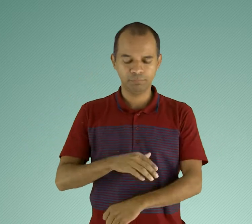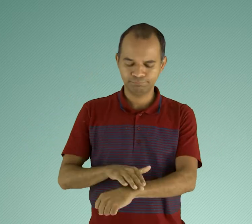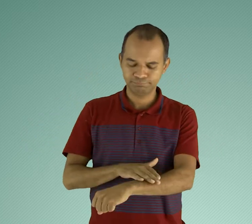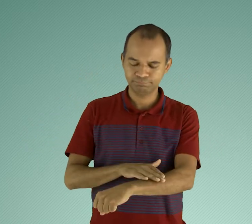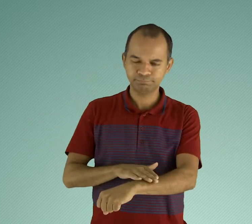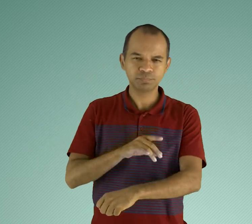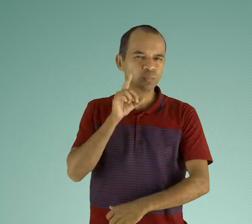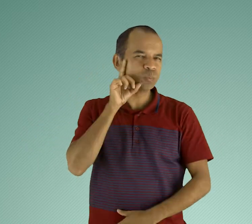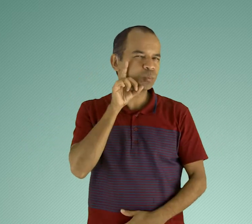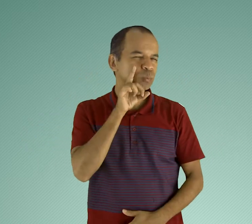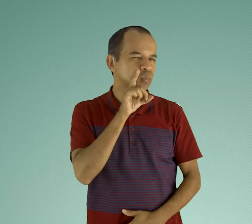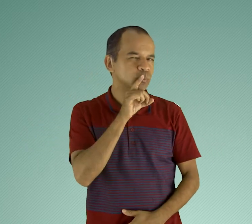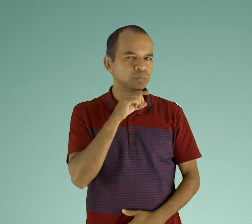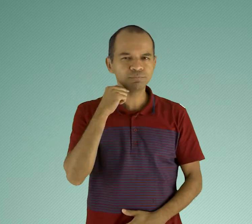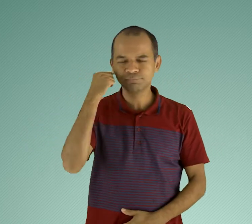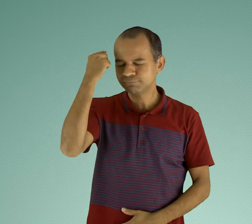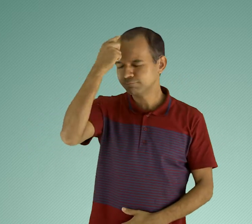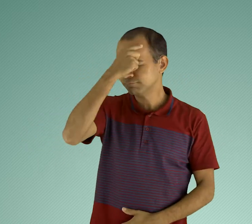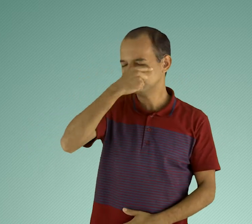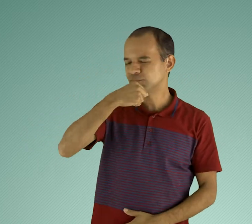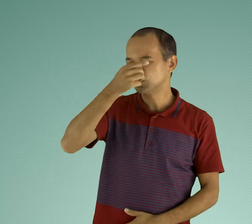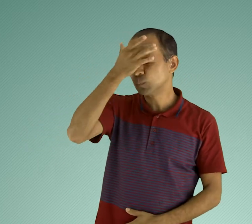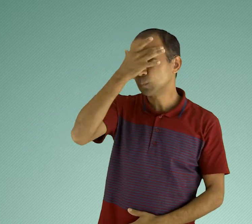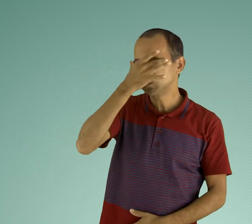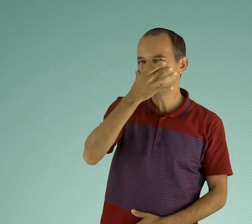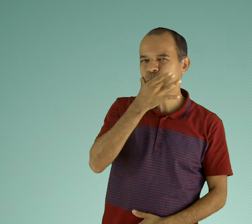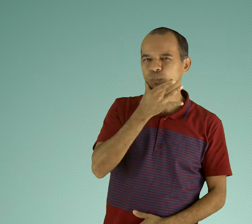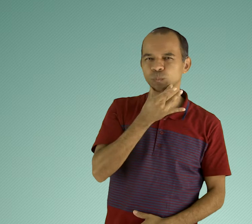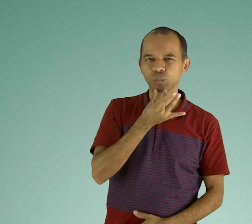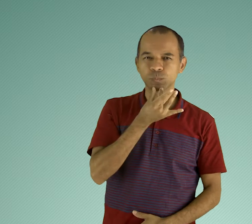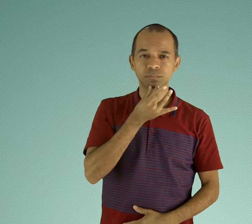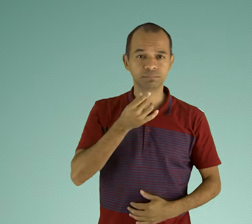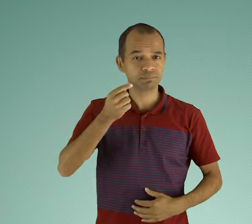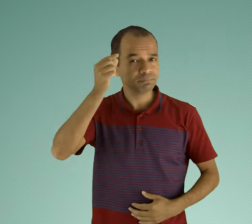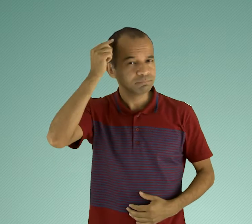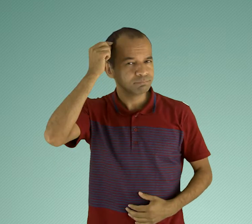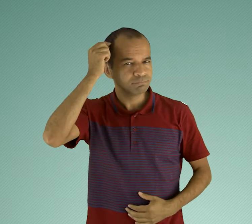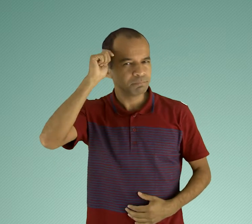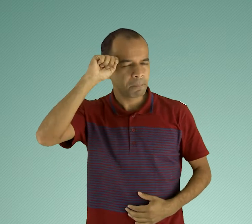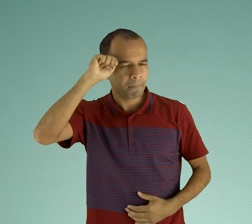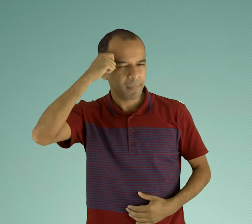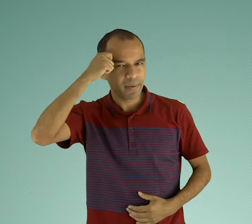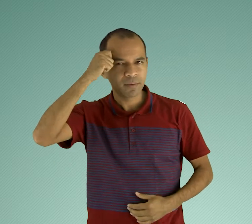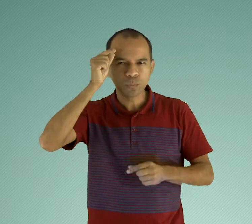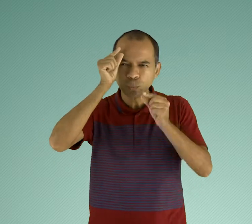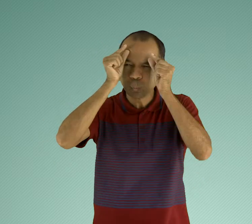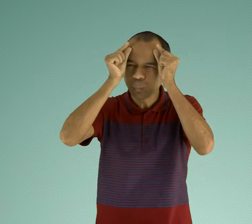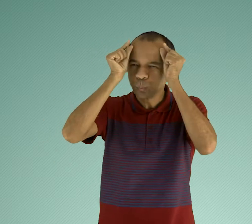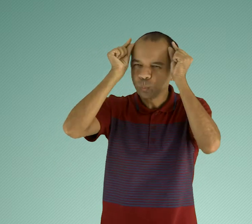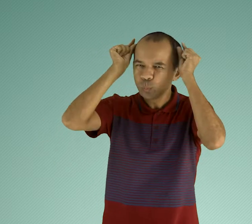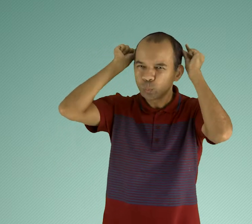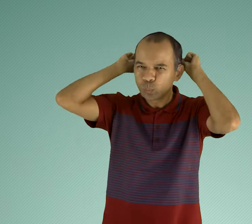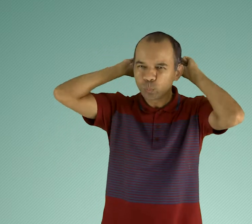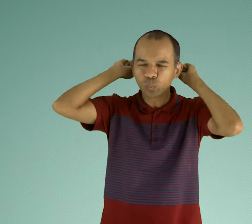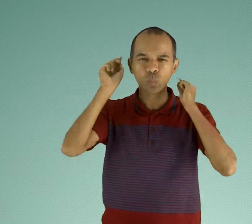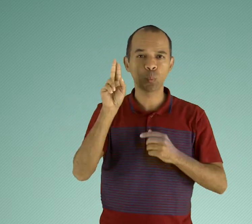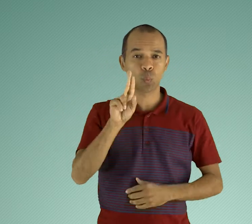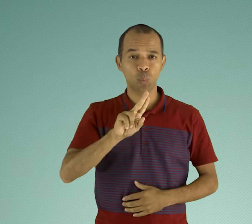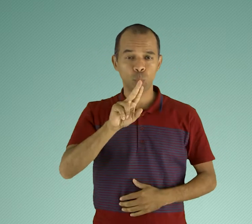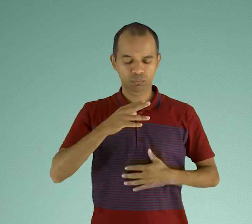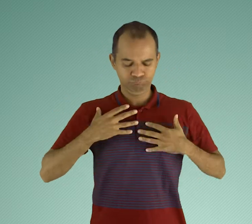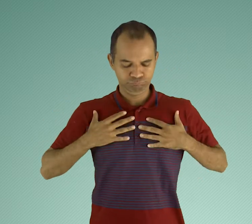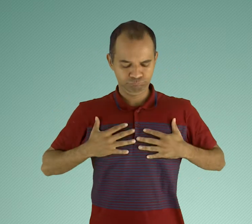Tenho pele parda, rosto longo, cabelos pretos baixinhos, uso uma camisa vermelha